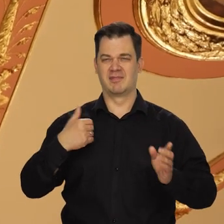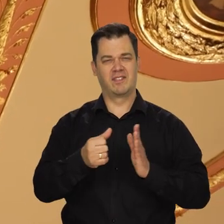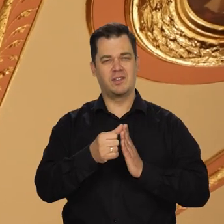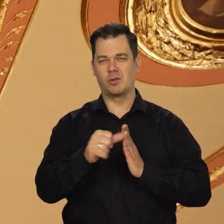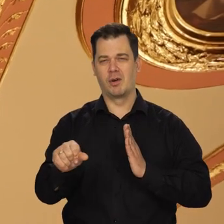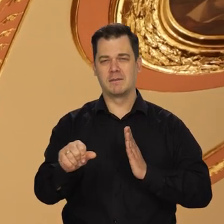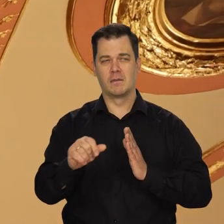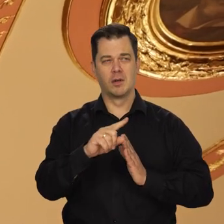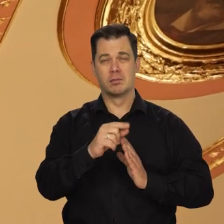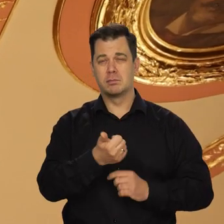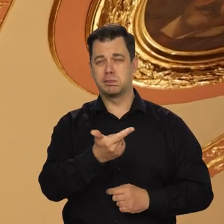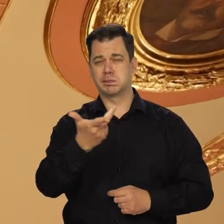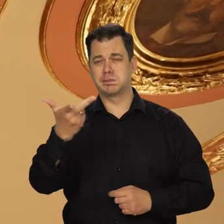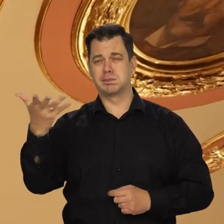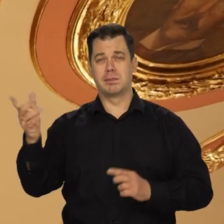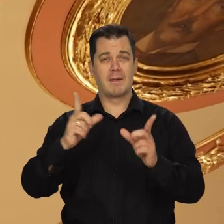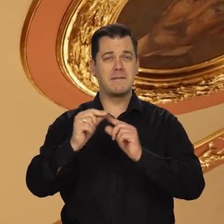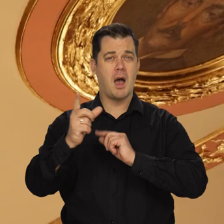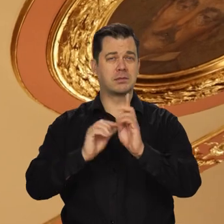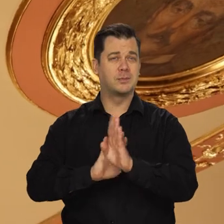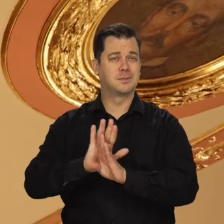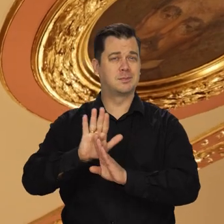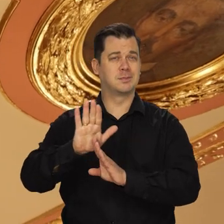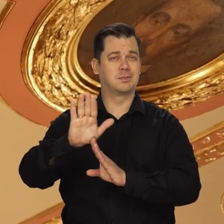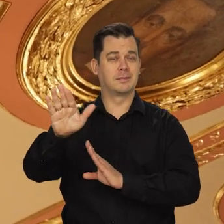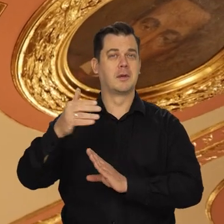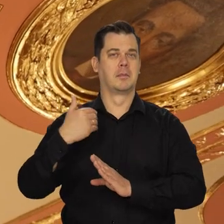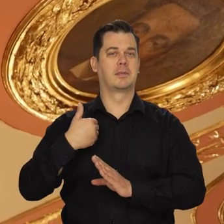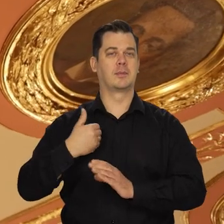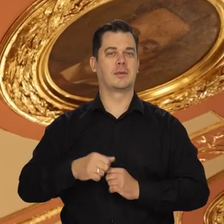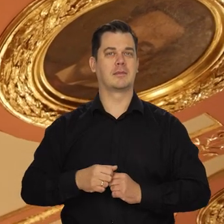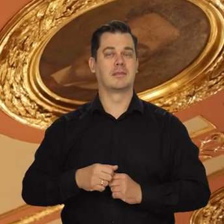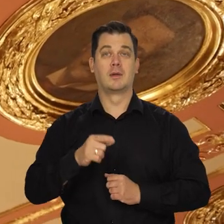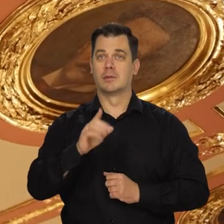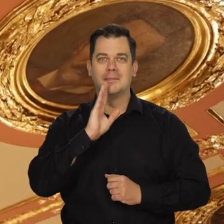może poszczycić się taką plejadą i taką listą najwybitniejszych gości.